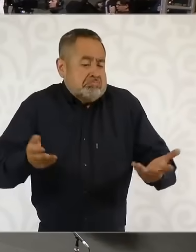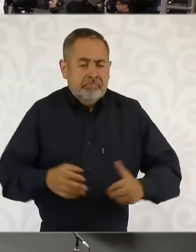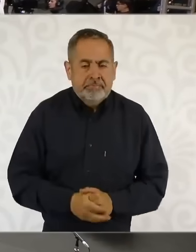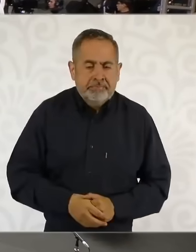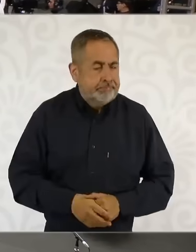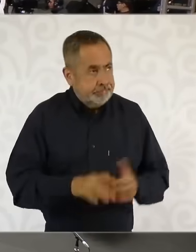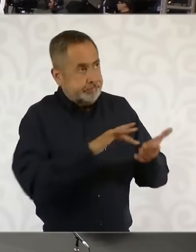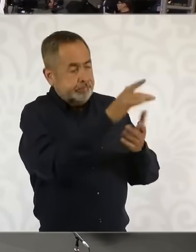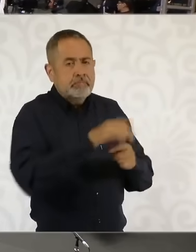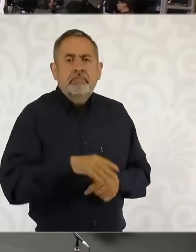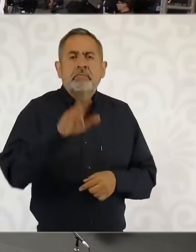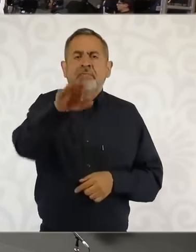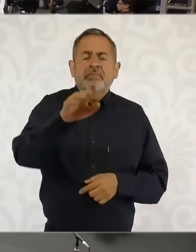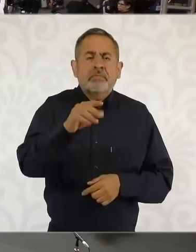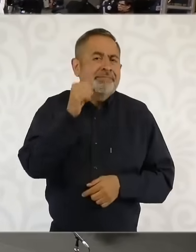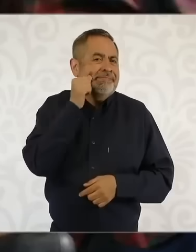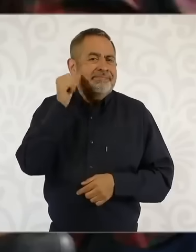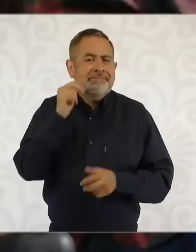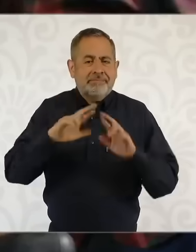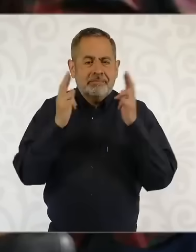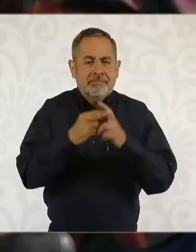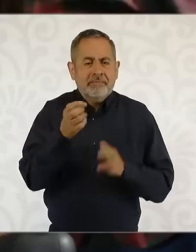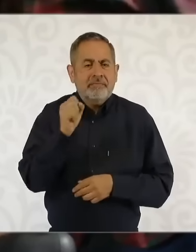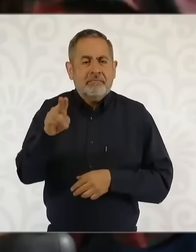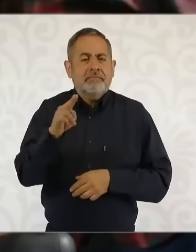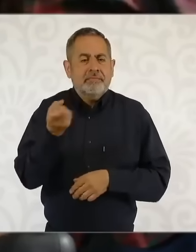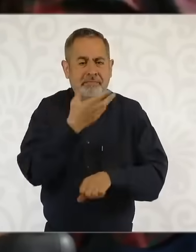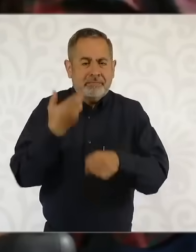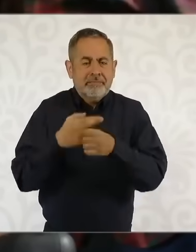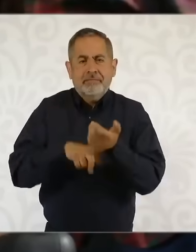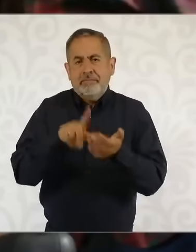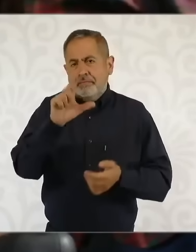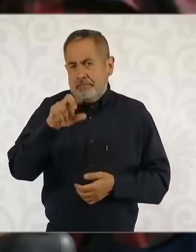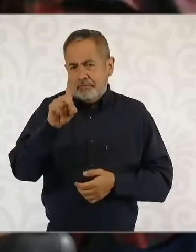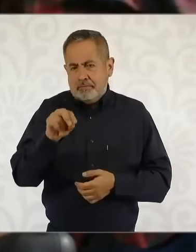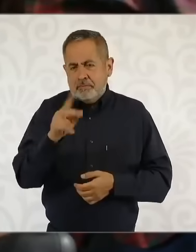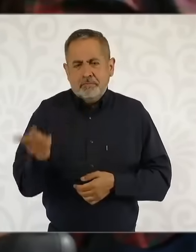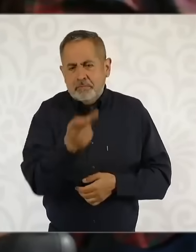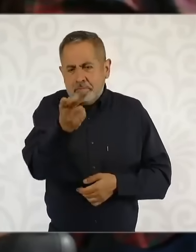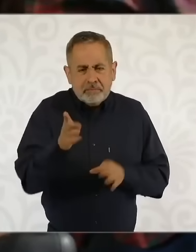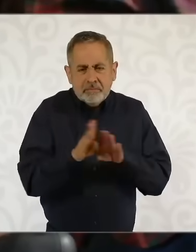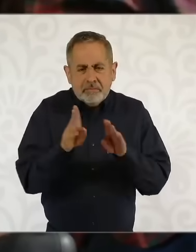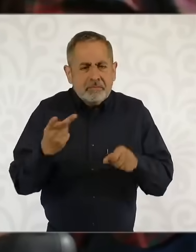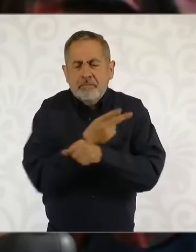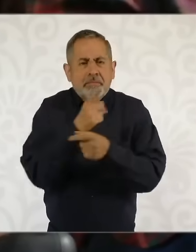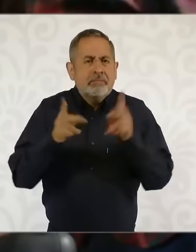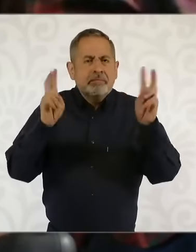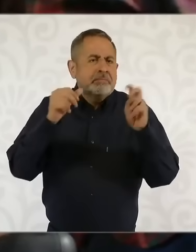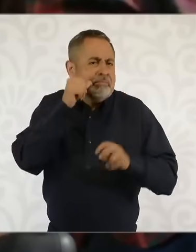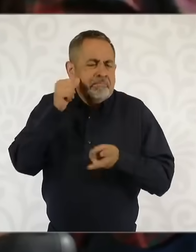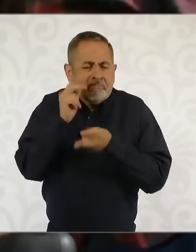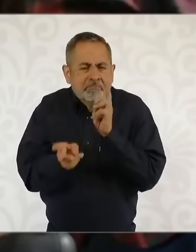tuvo con el vicesecretario subsecretario Landón eh preguntarle eh qué temas específicamente vieron